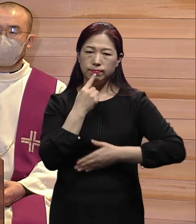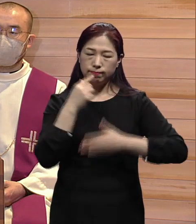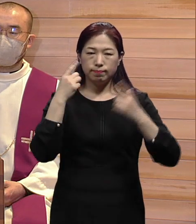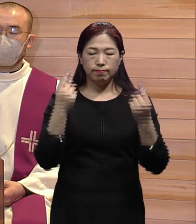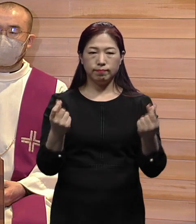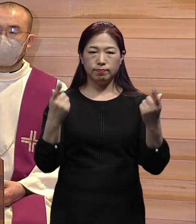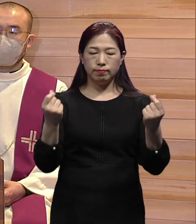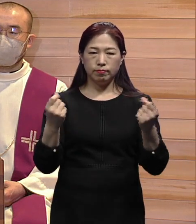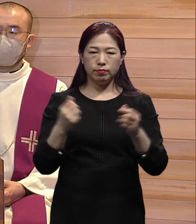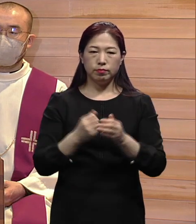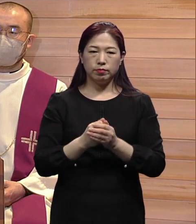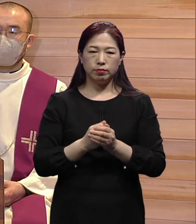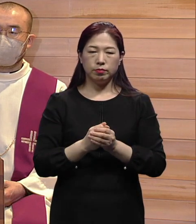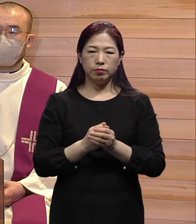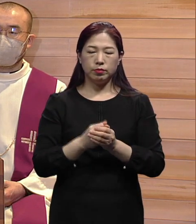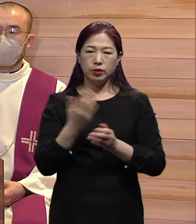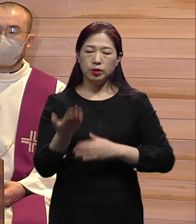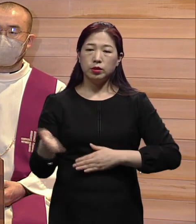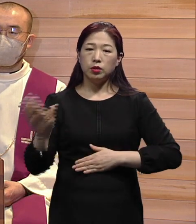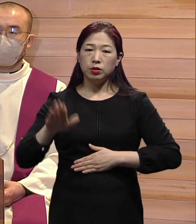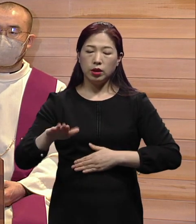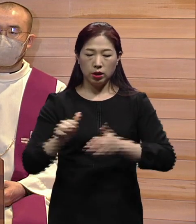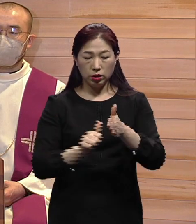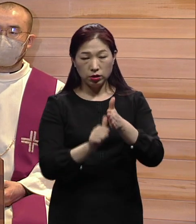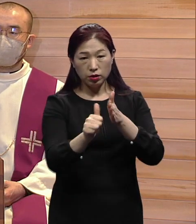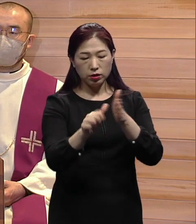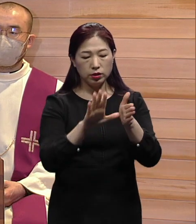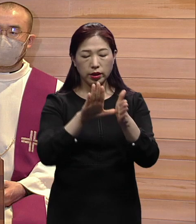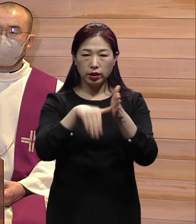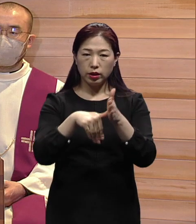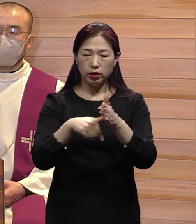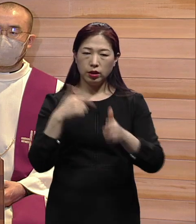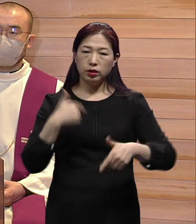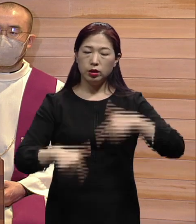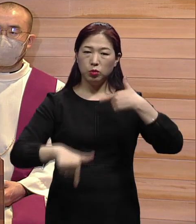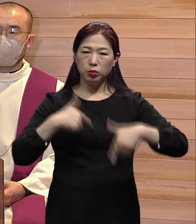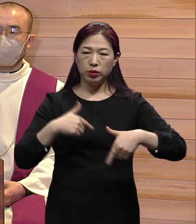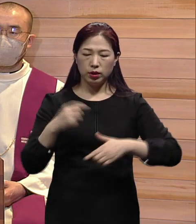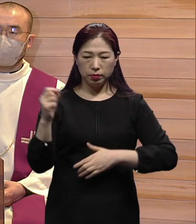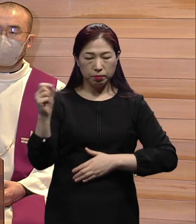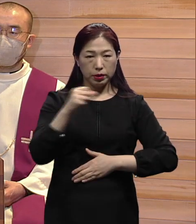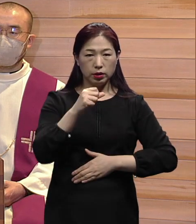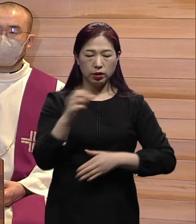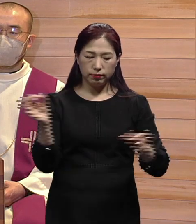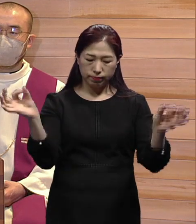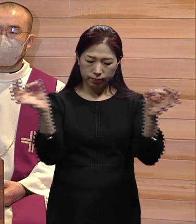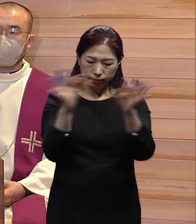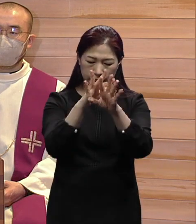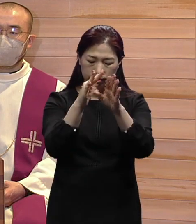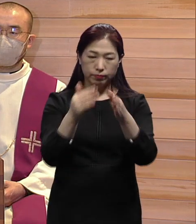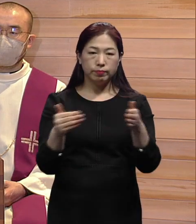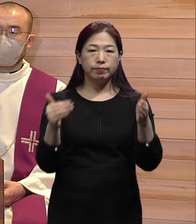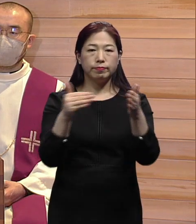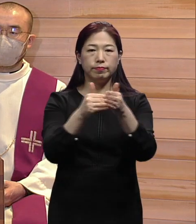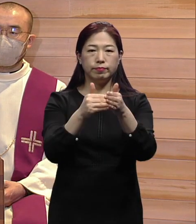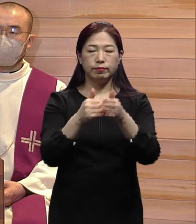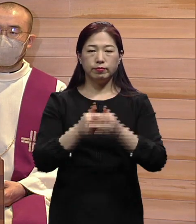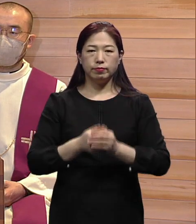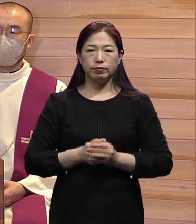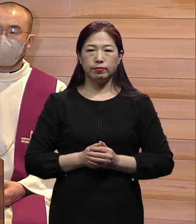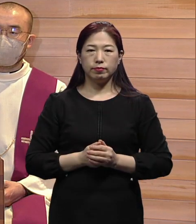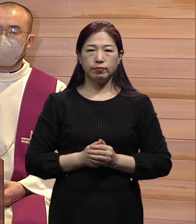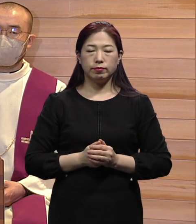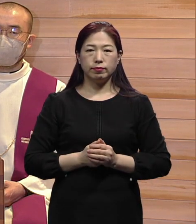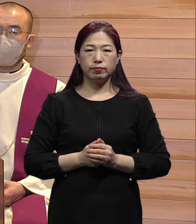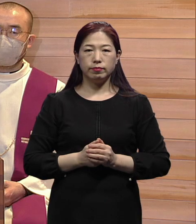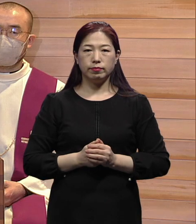그러나 성전 뜰에 들어섰을 때 그 기쁨은 순식간에 사라져 버렸던 것입니다